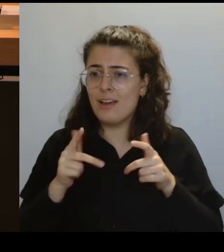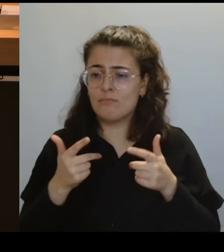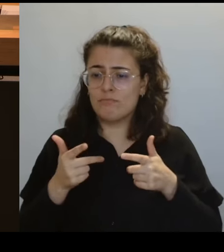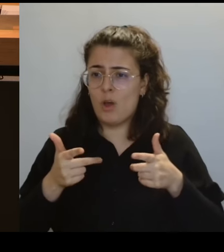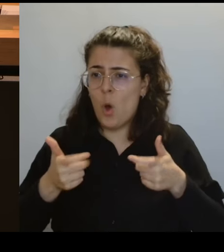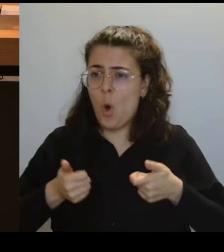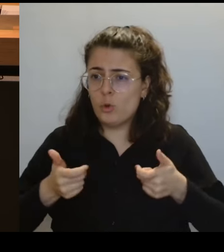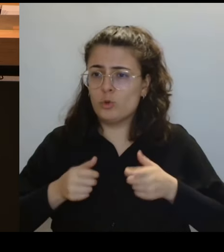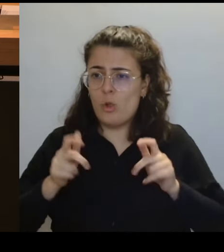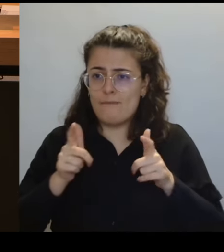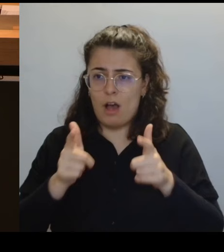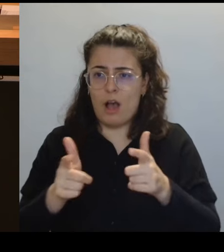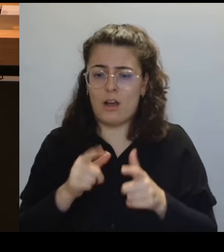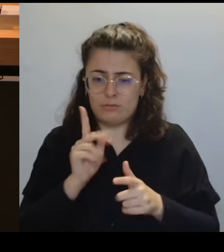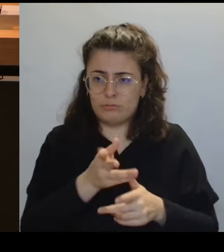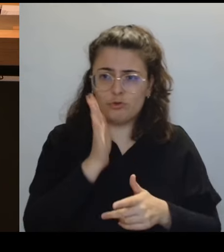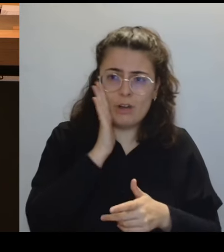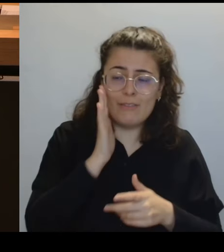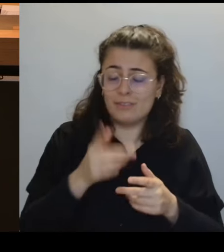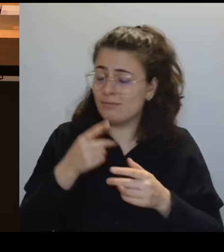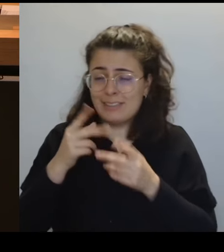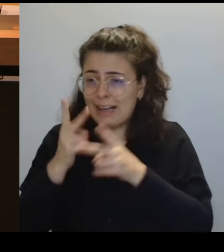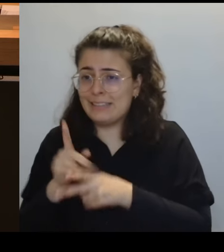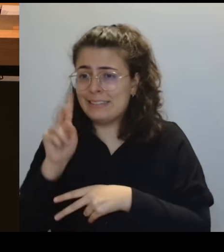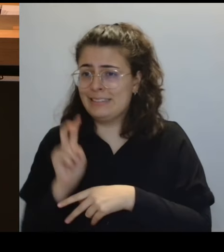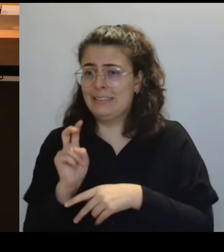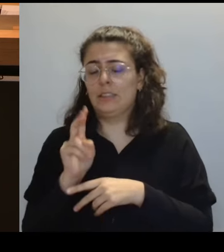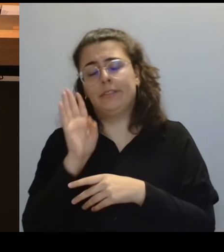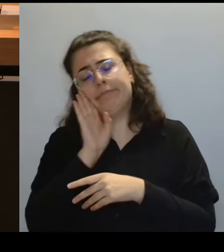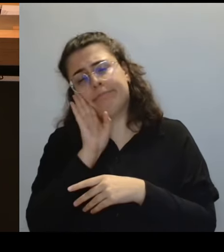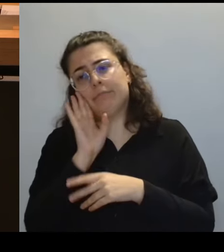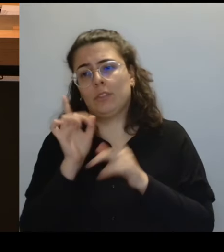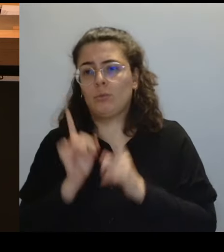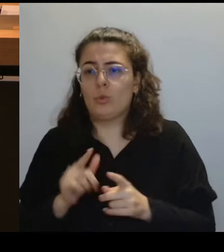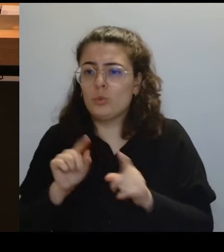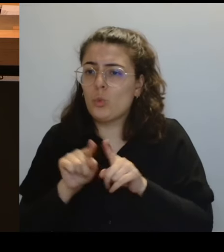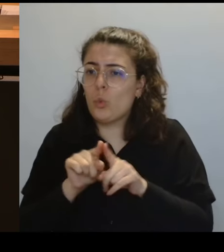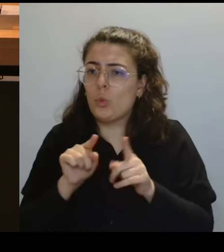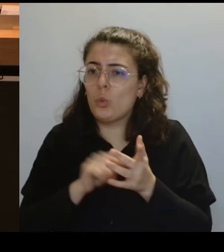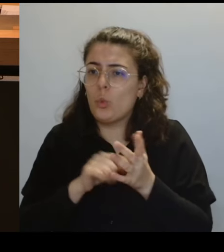schlafen, weil der Platz für zusätzliche Betten fehlt. So weit, so schlecht.